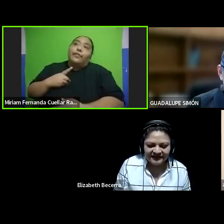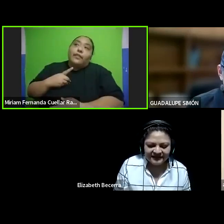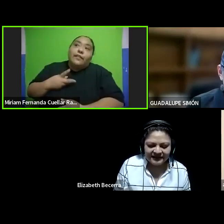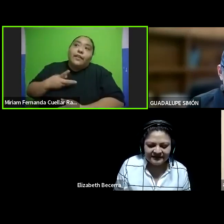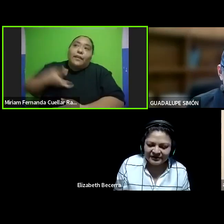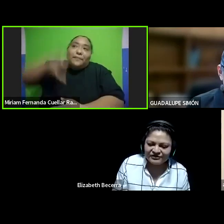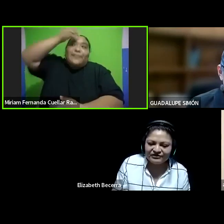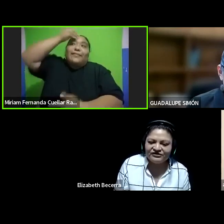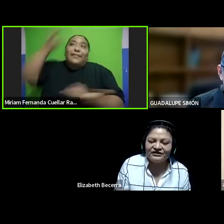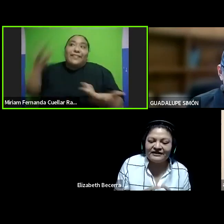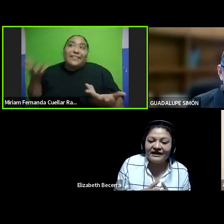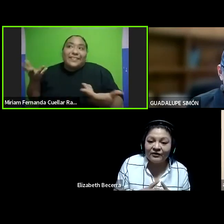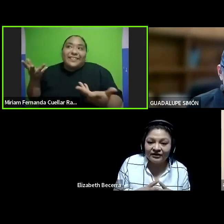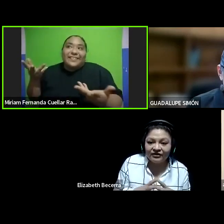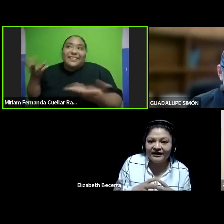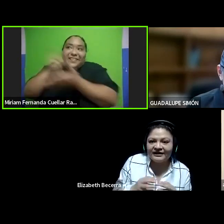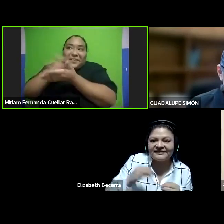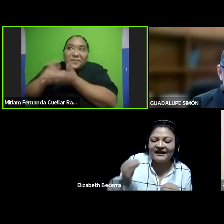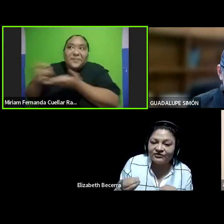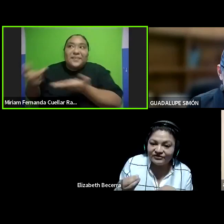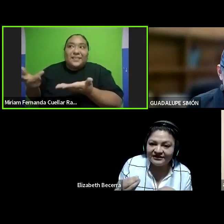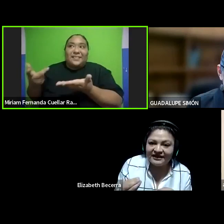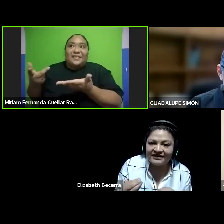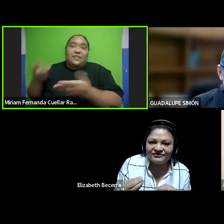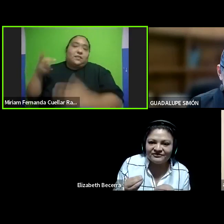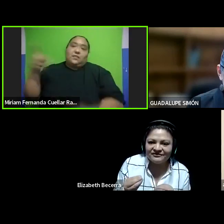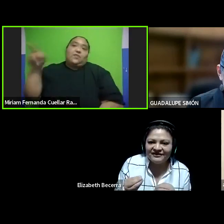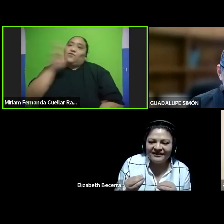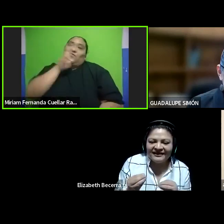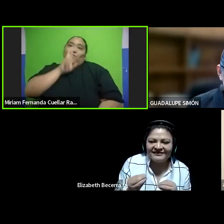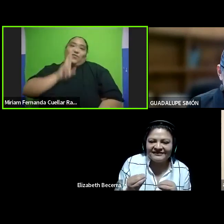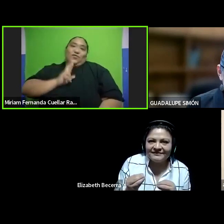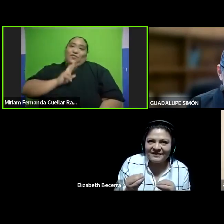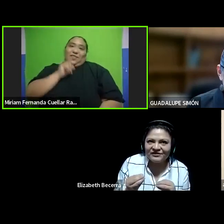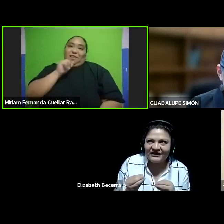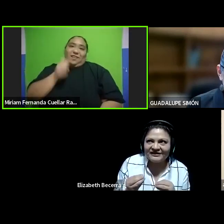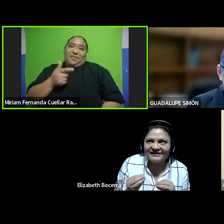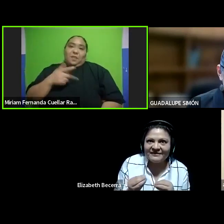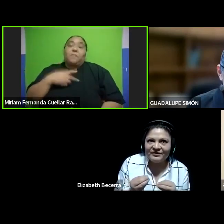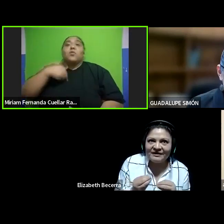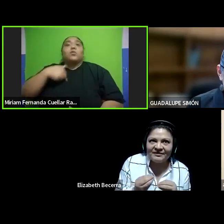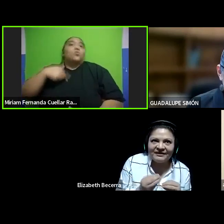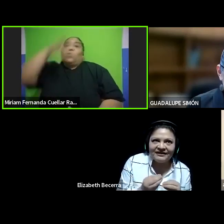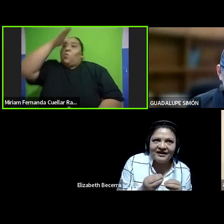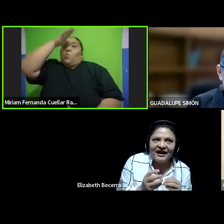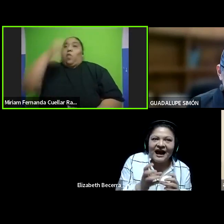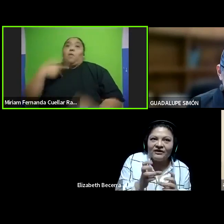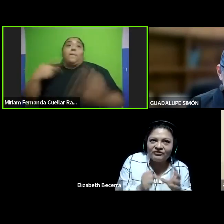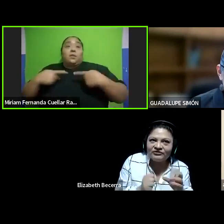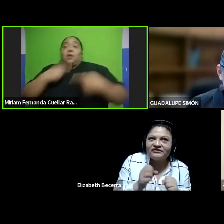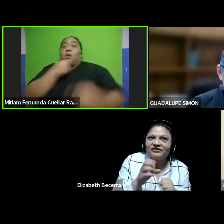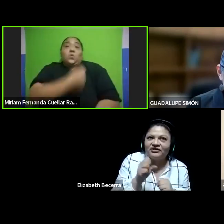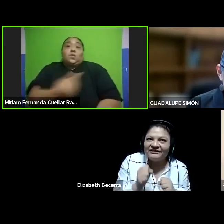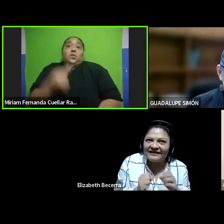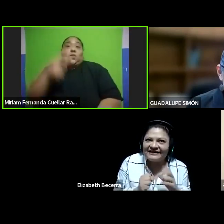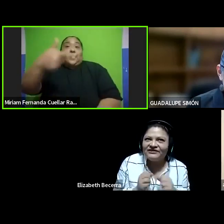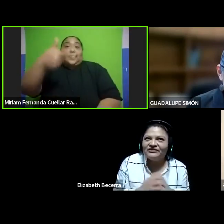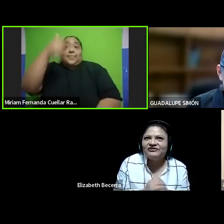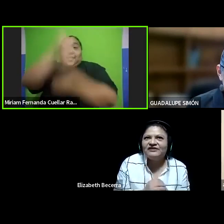No. Hasta cuándo y uándo, Y no me supo contestar. Y por eso no estoy tan de acuerdo en que en que es hasta los 7 en que es hasta los 7 años, desde pienso que sí se puede